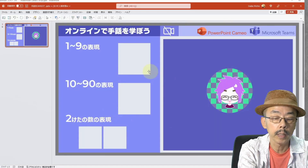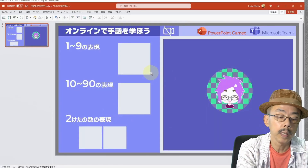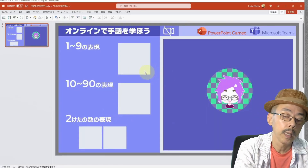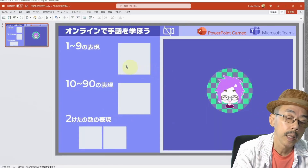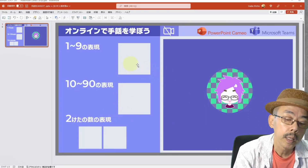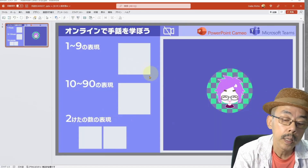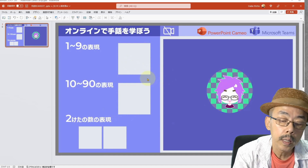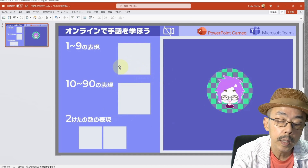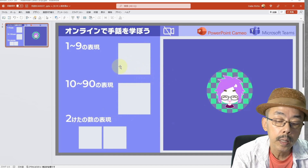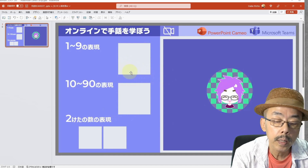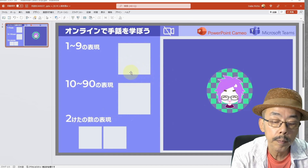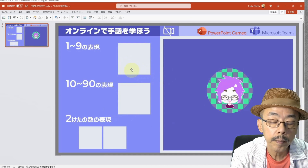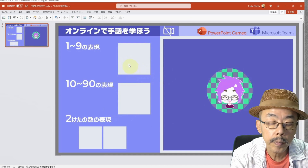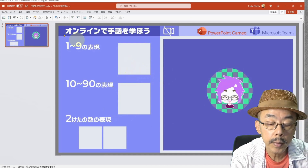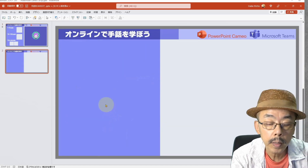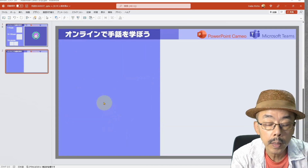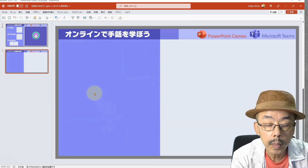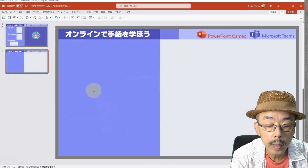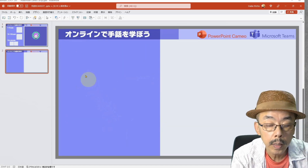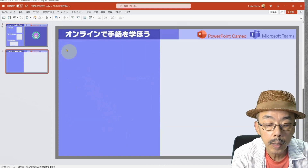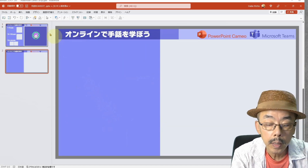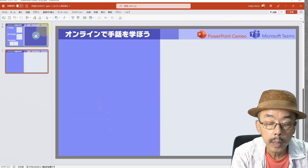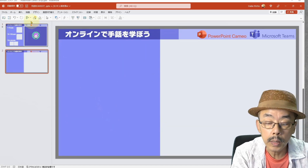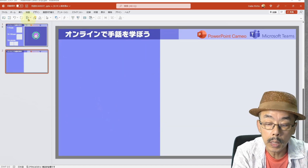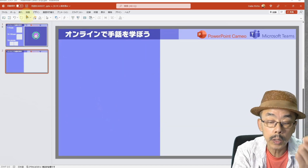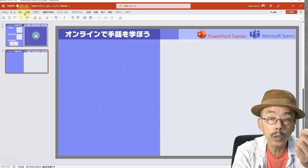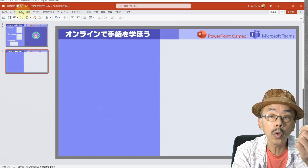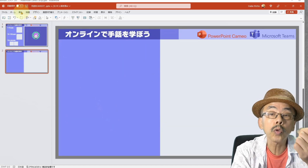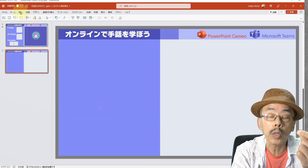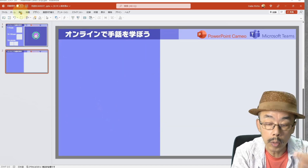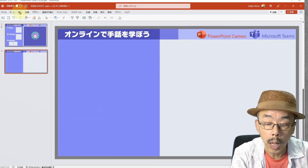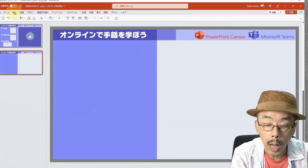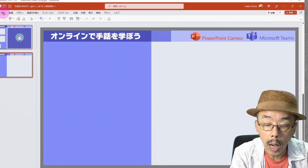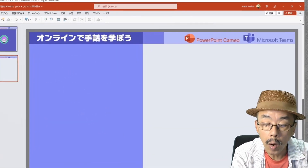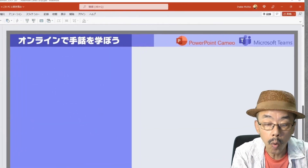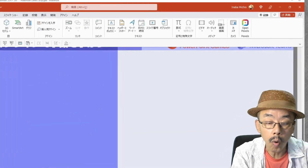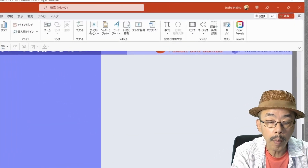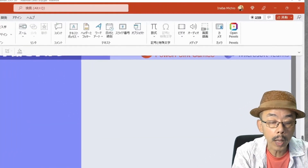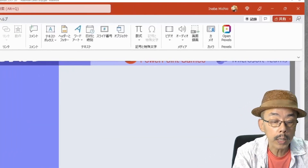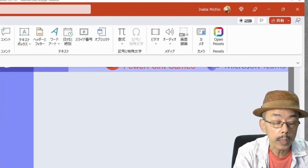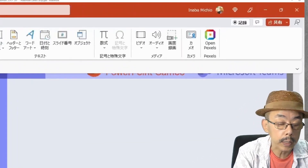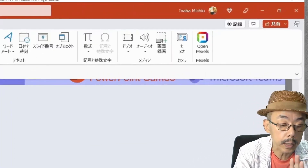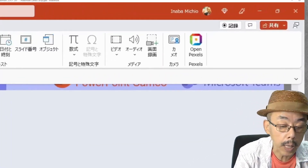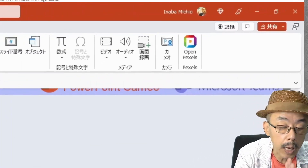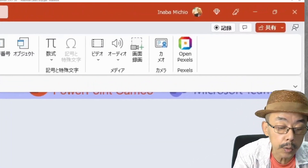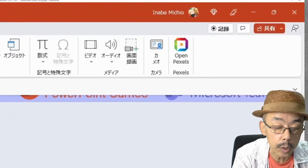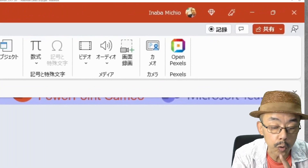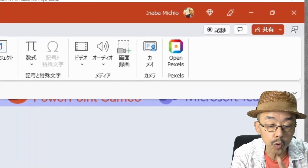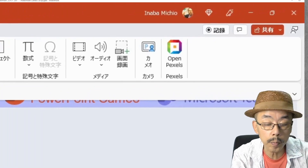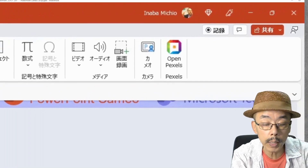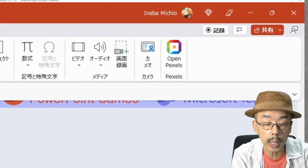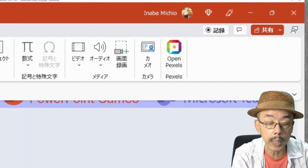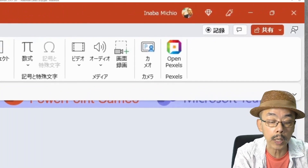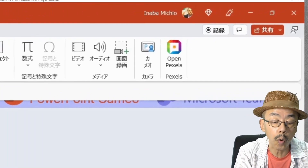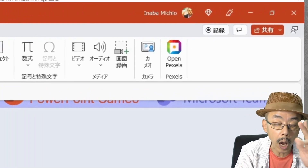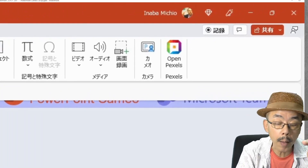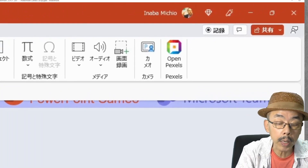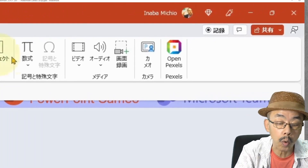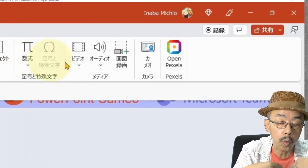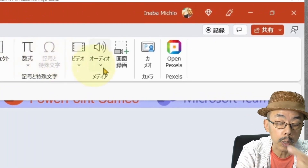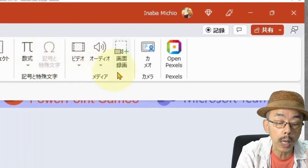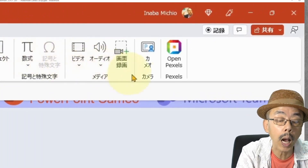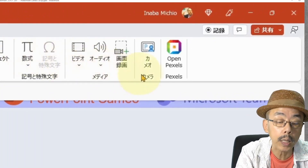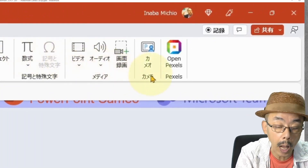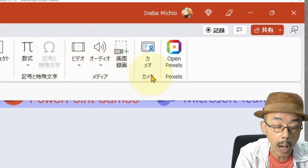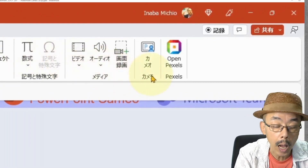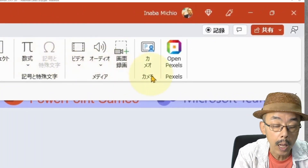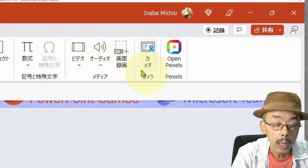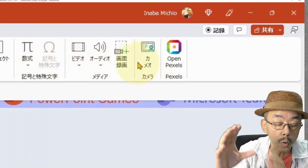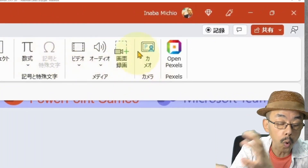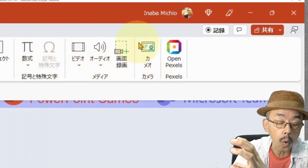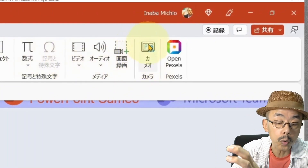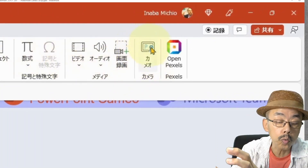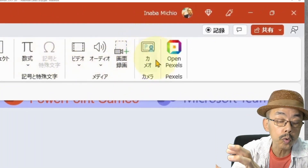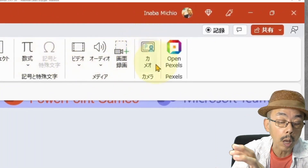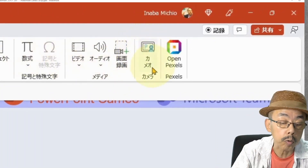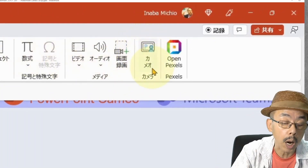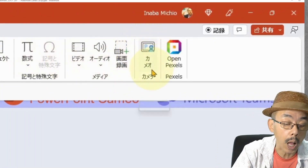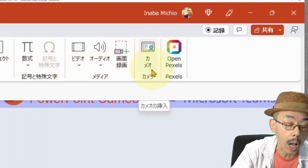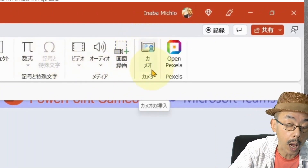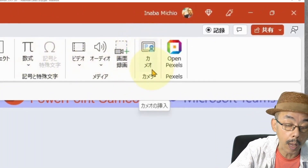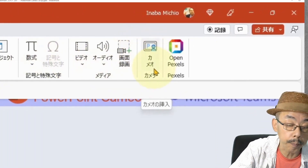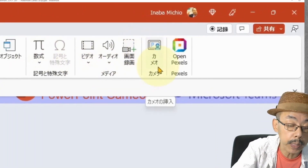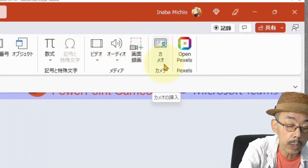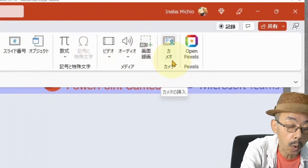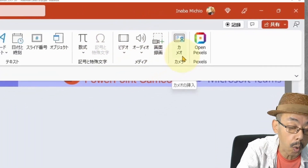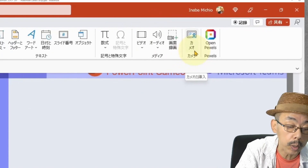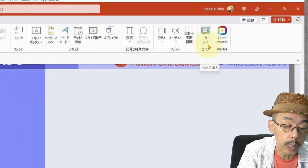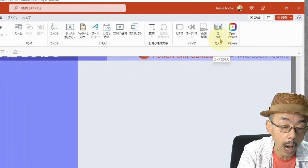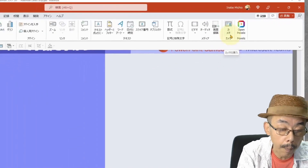ちょっと、最初に言うべきでしたけどCameoの入れ方です。挿入タブから右端のほうにあります。